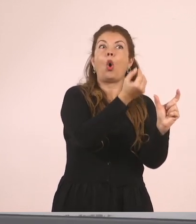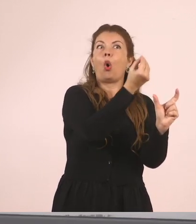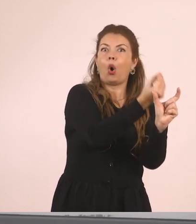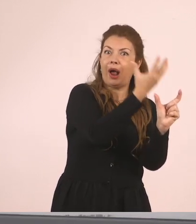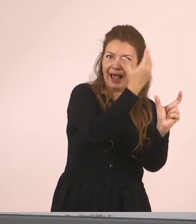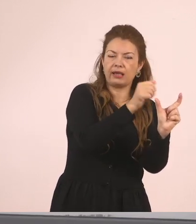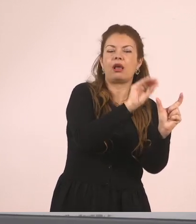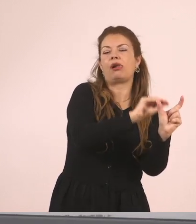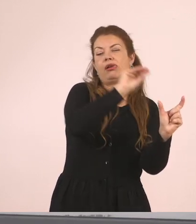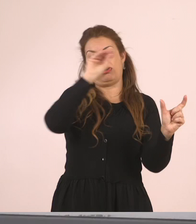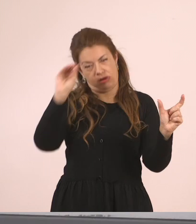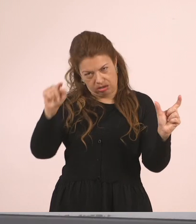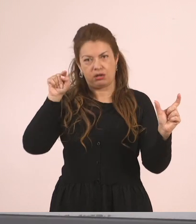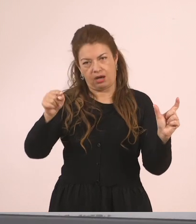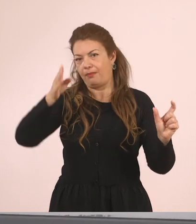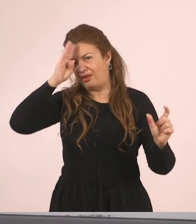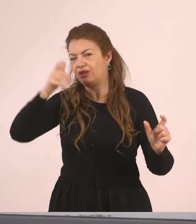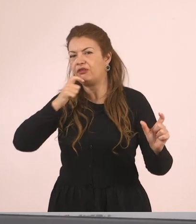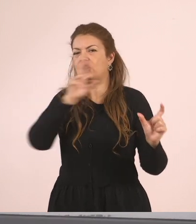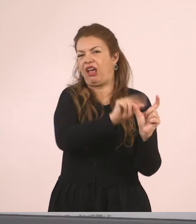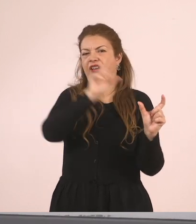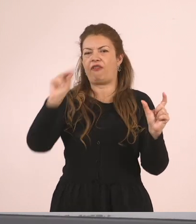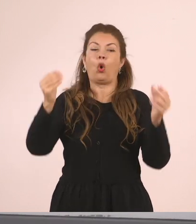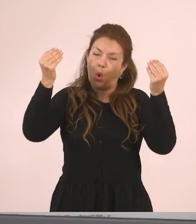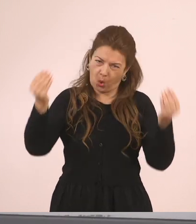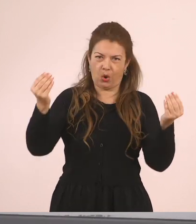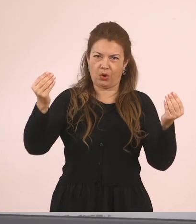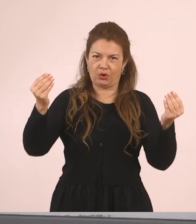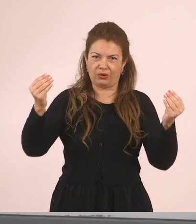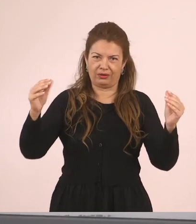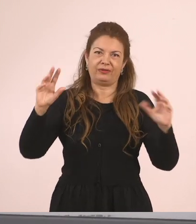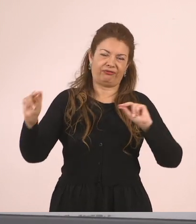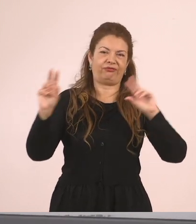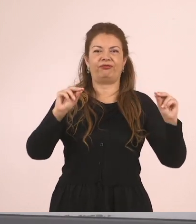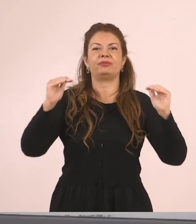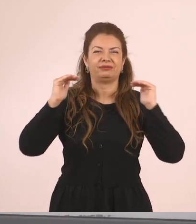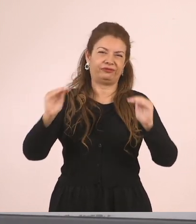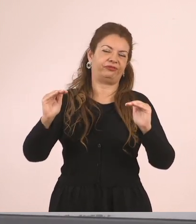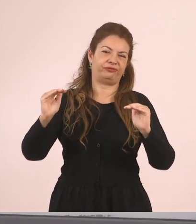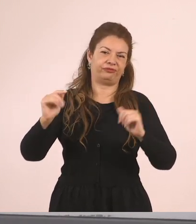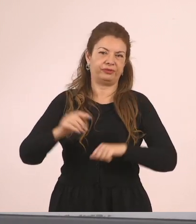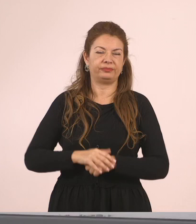θα είναι τεντώνομαι με ω. Να γράψω και την Ενεργητική.